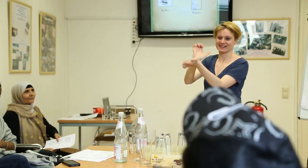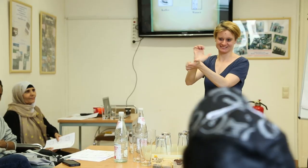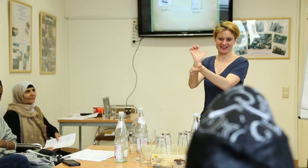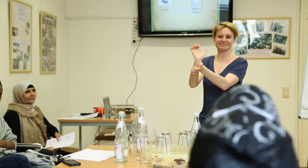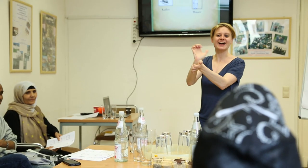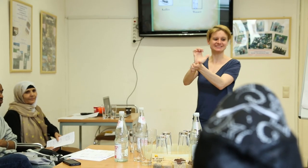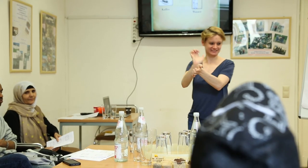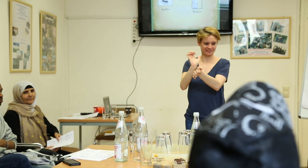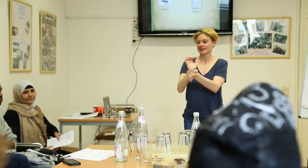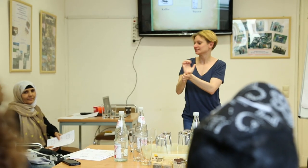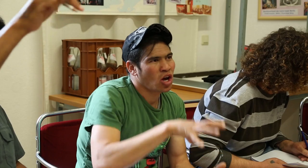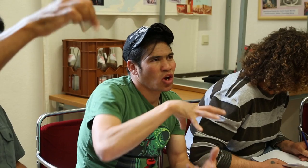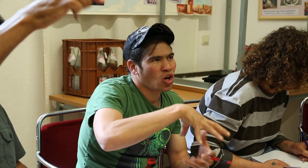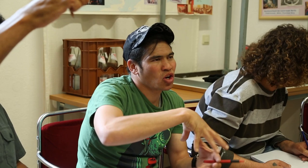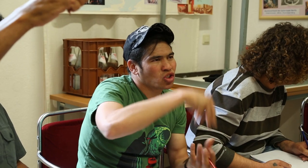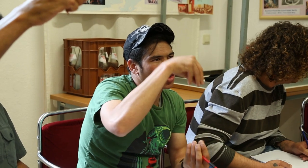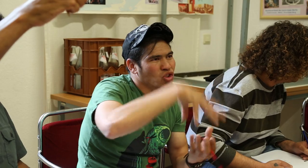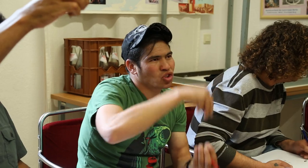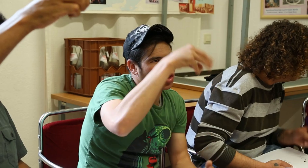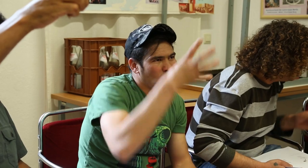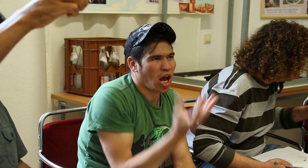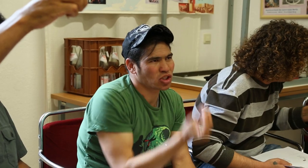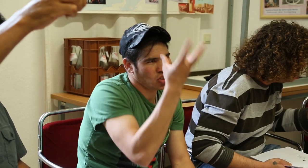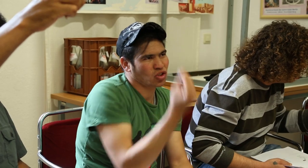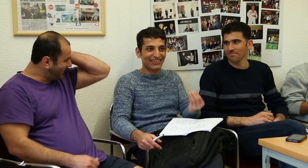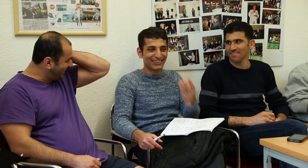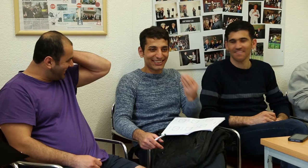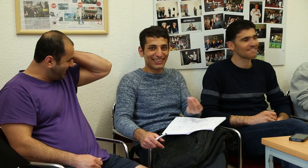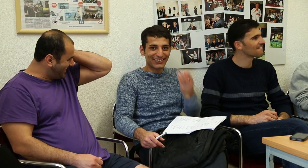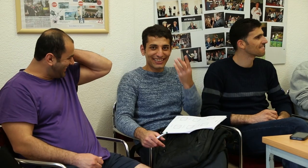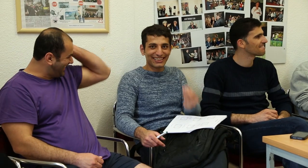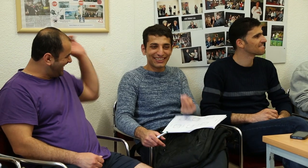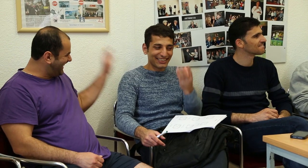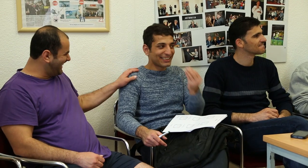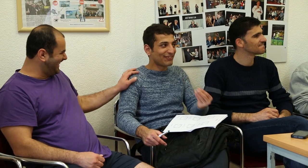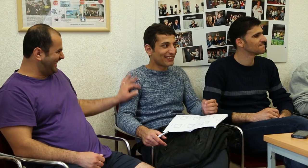Wasser. Wasser. Saft.